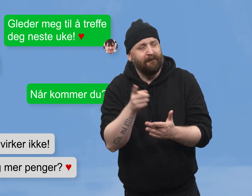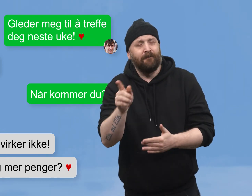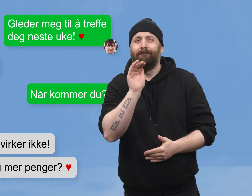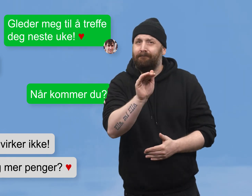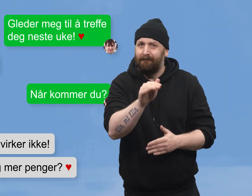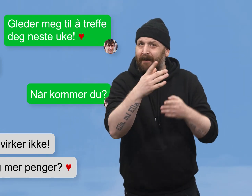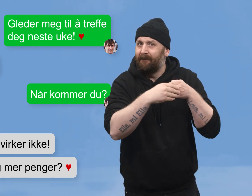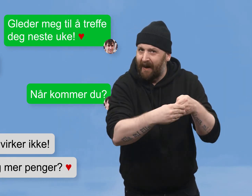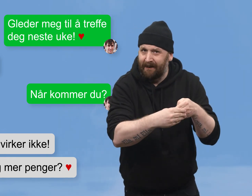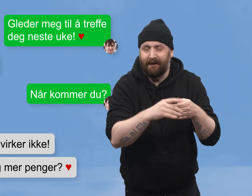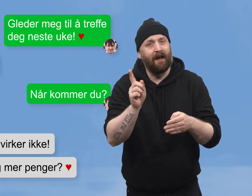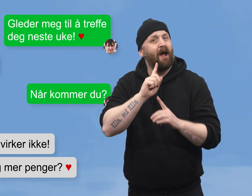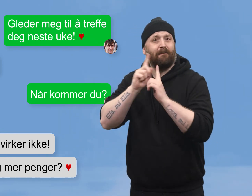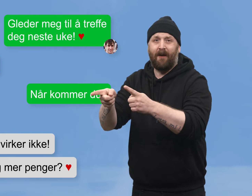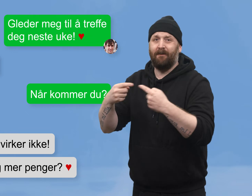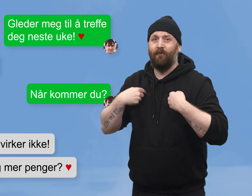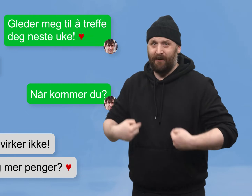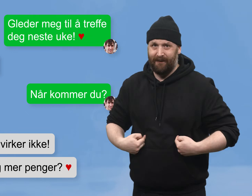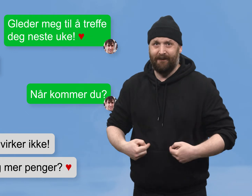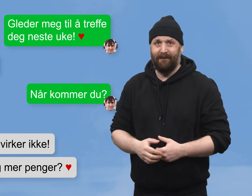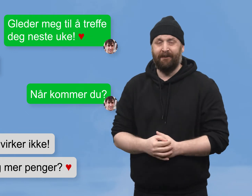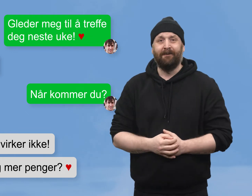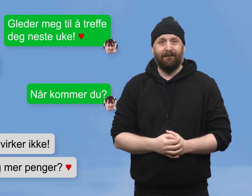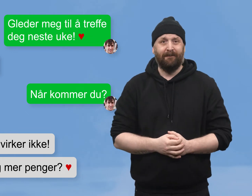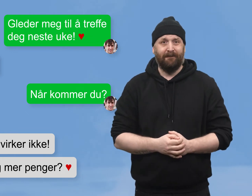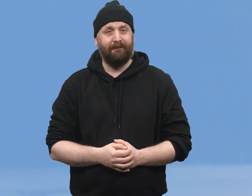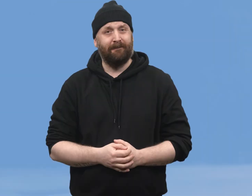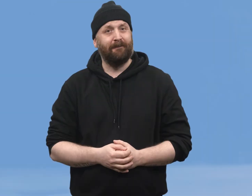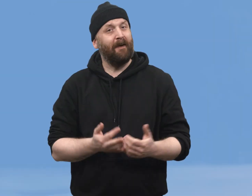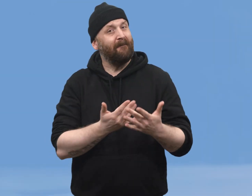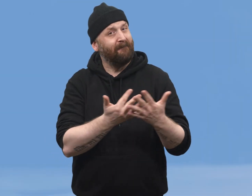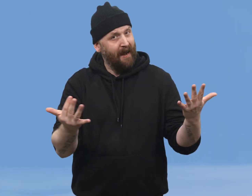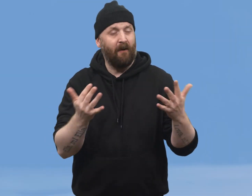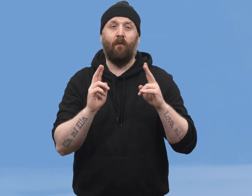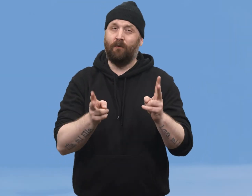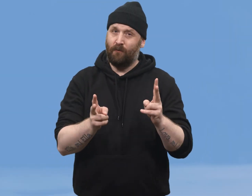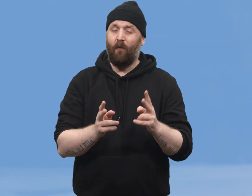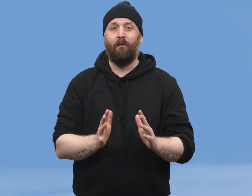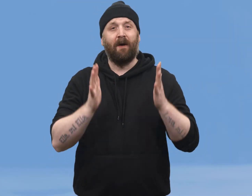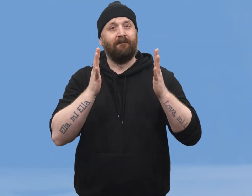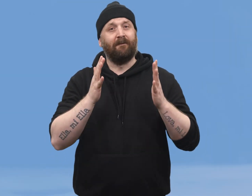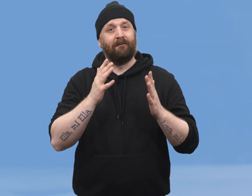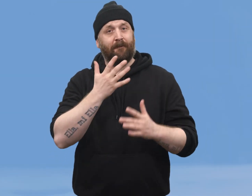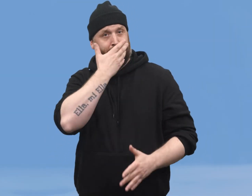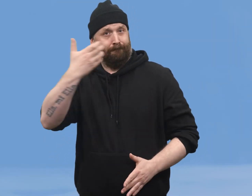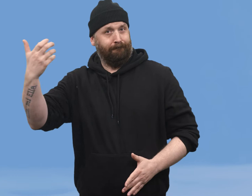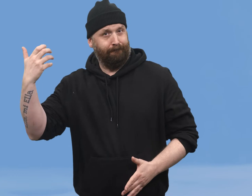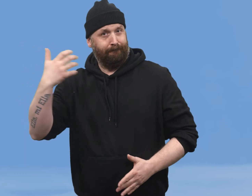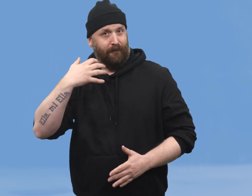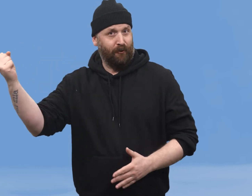er det viktig å si fra til en venn eller å anmelde til politiet. Det er mange som opplever identitetstyveri.